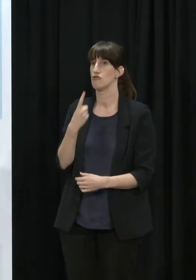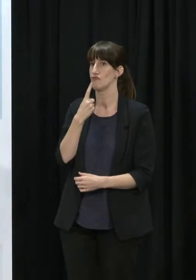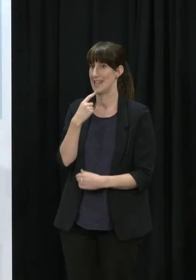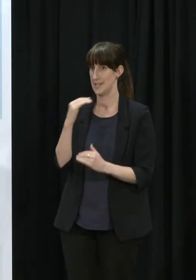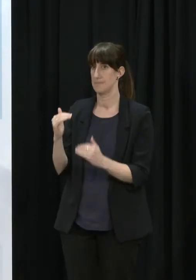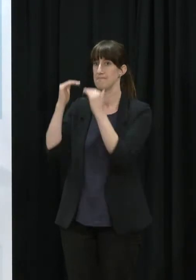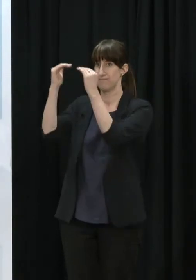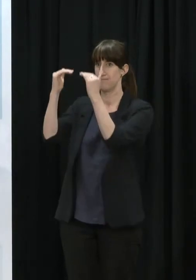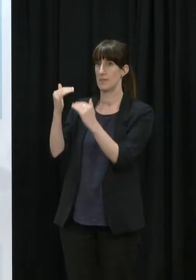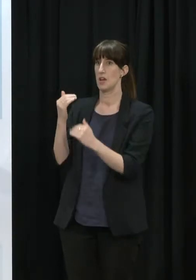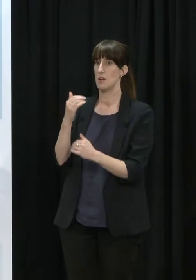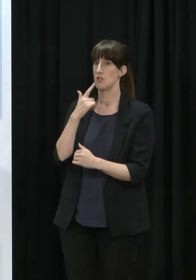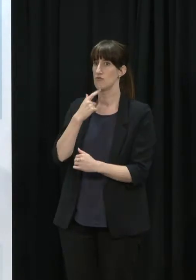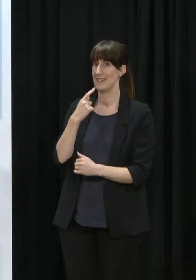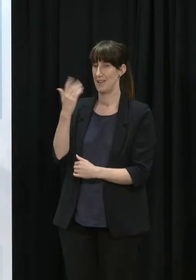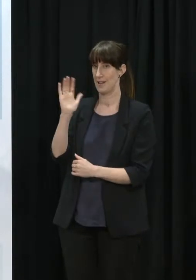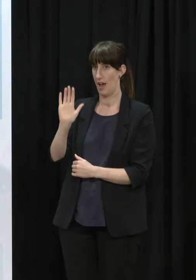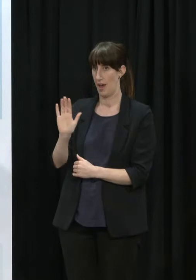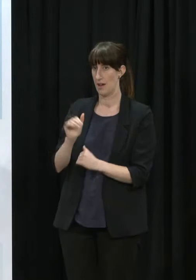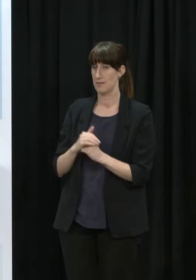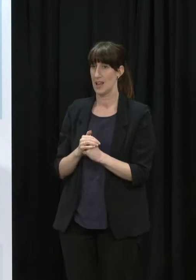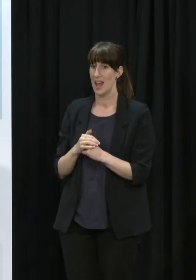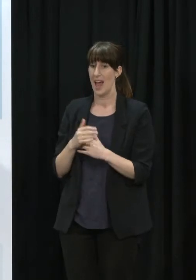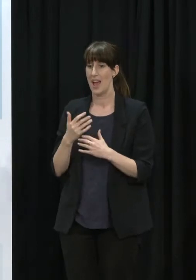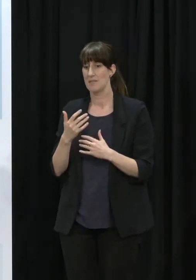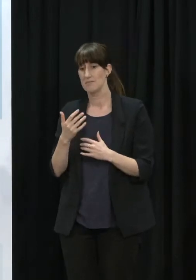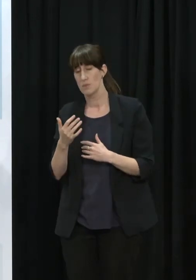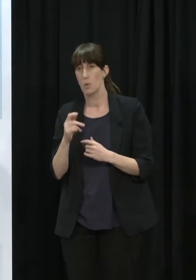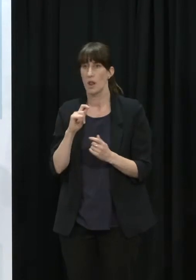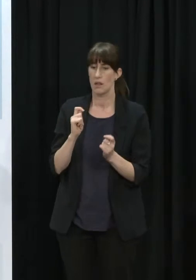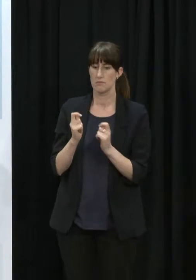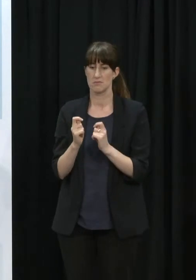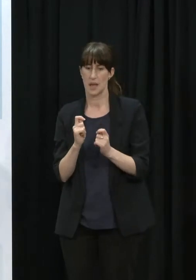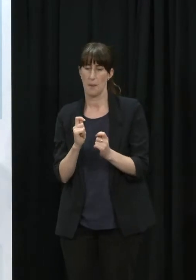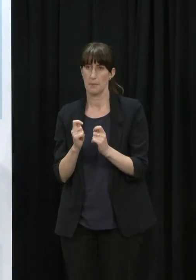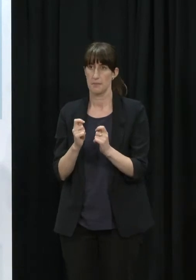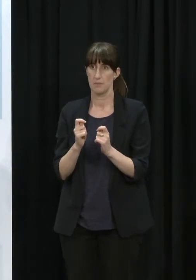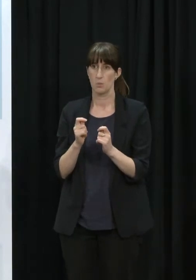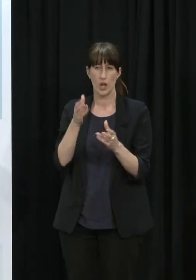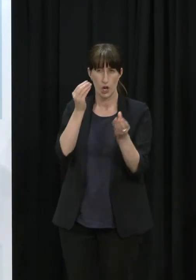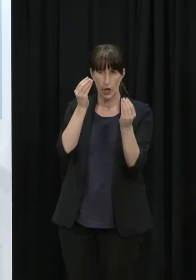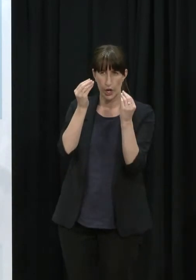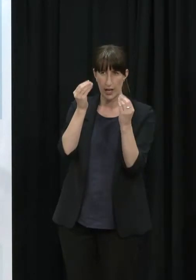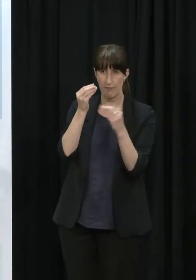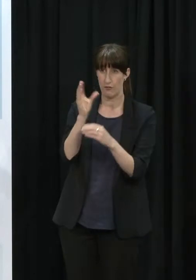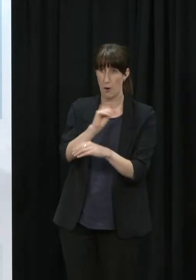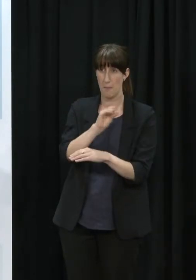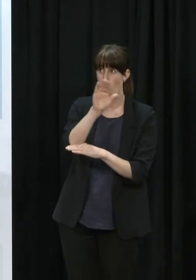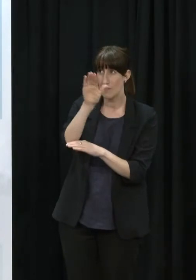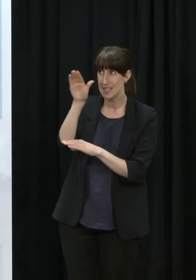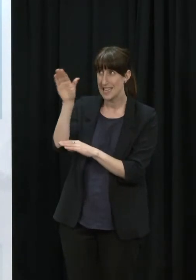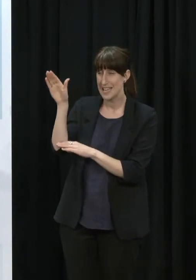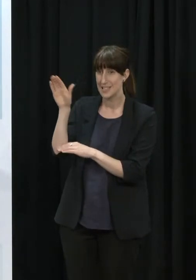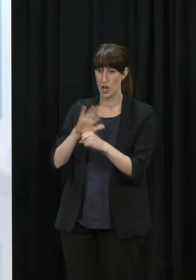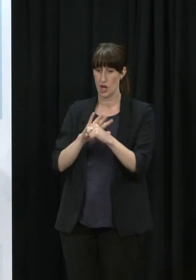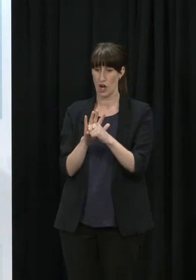whakamahi i te whakatau reiti hei tuatahi whakautu. Na, i nga wa katoa ka haere tonu taatau